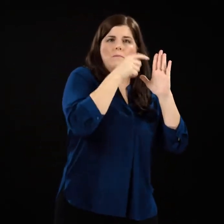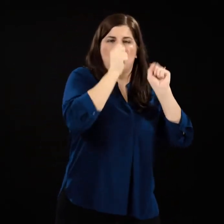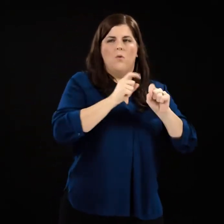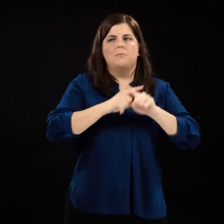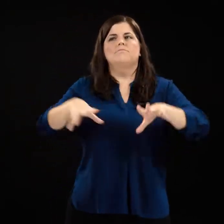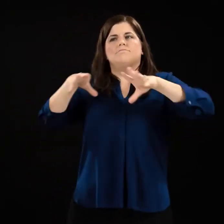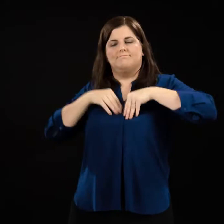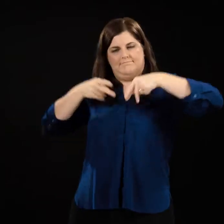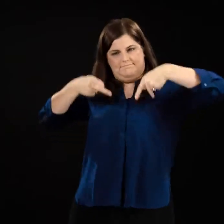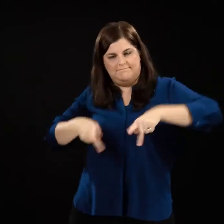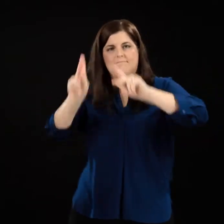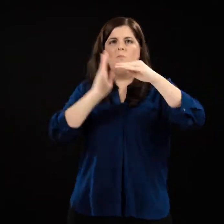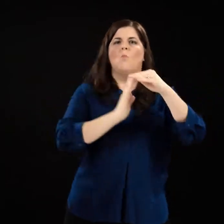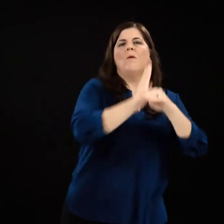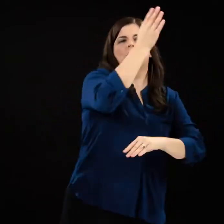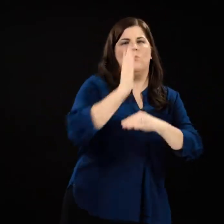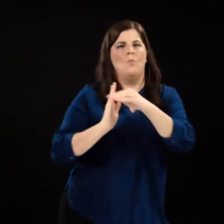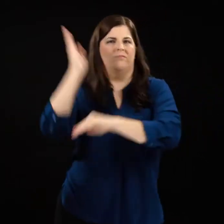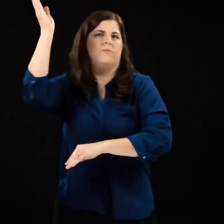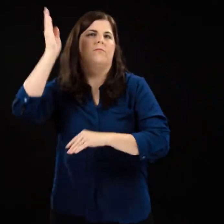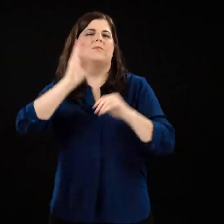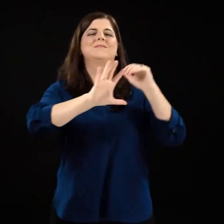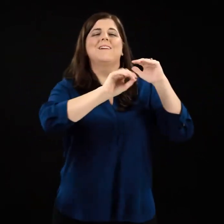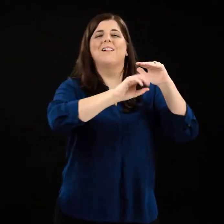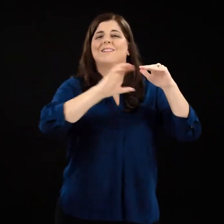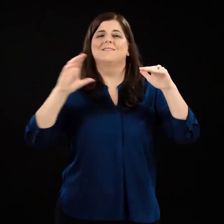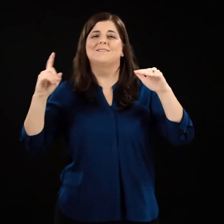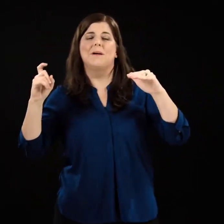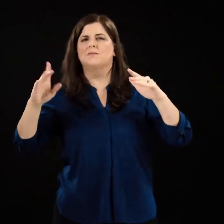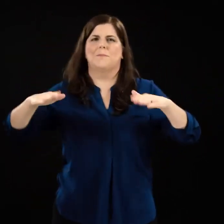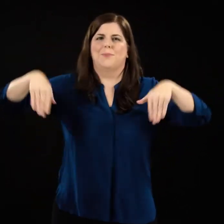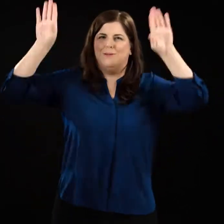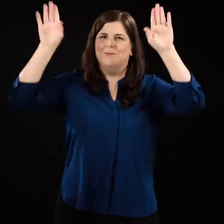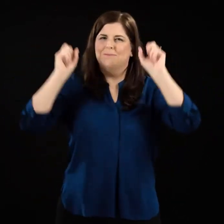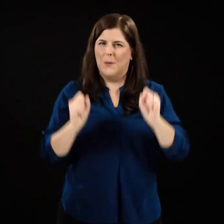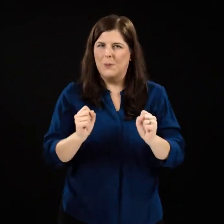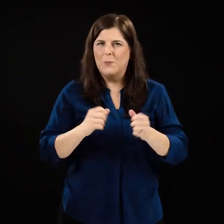Il peut déverrouiller l'appareil sur demande et sans frais.